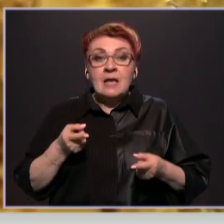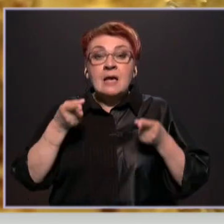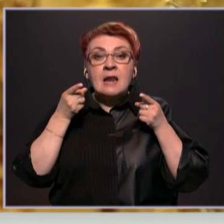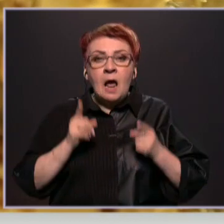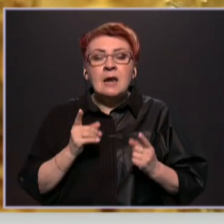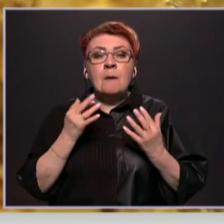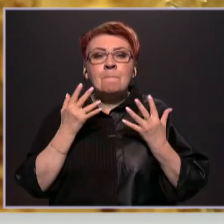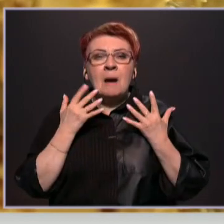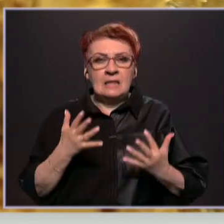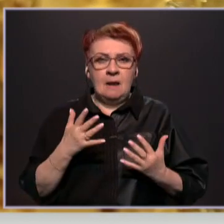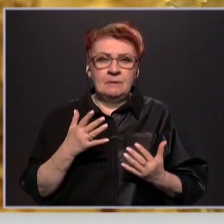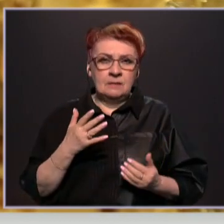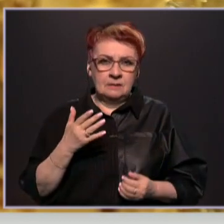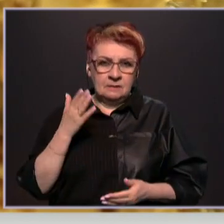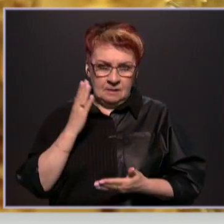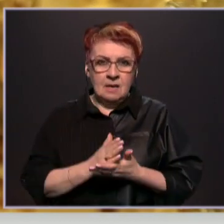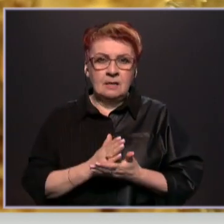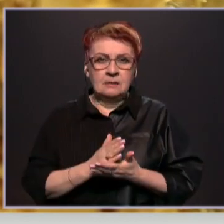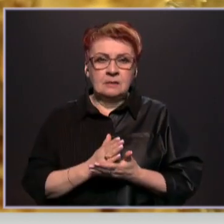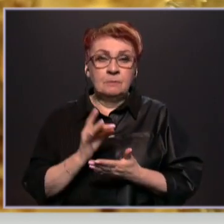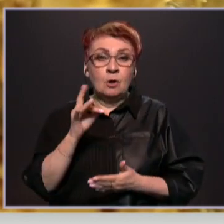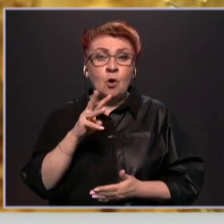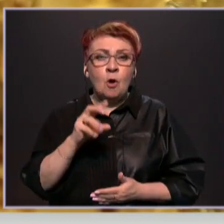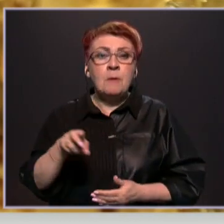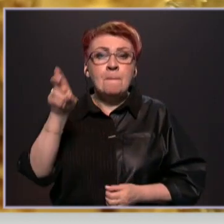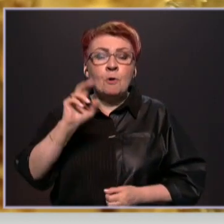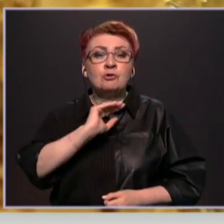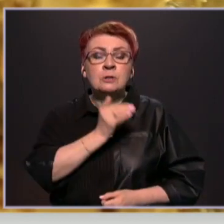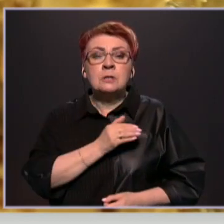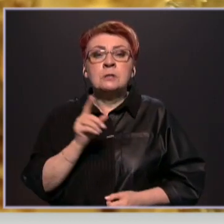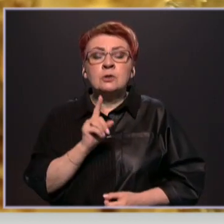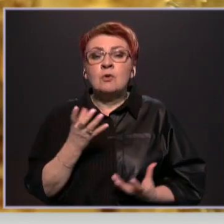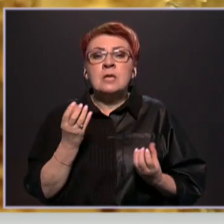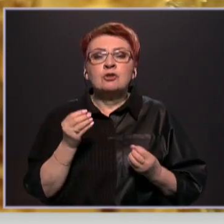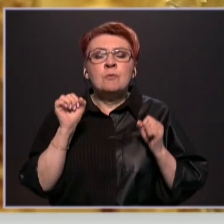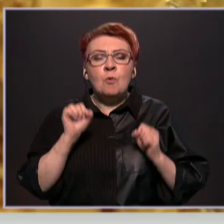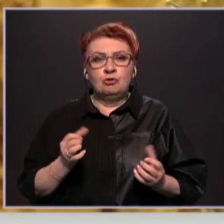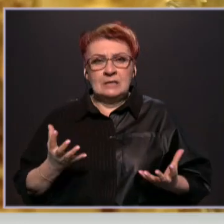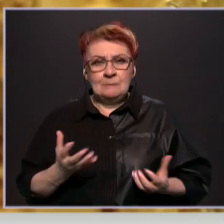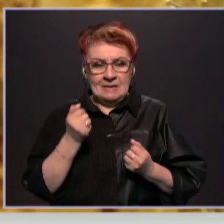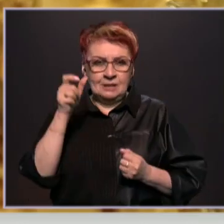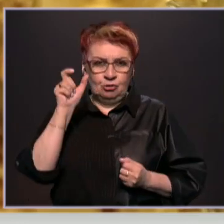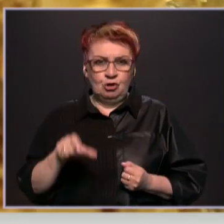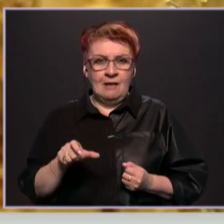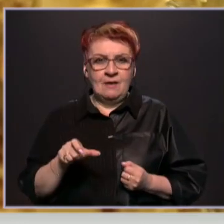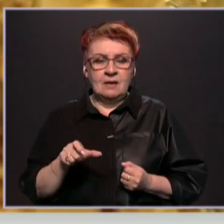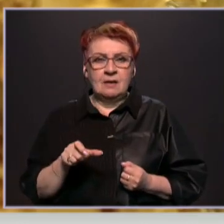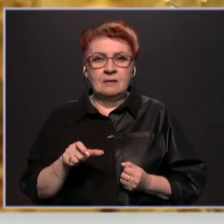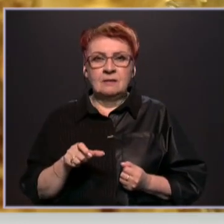есть потому что кроме Божьей силы что еще может спасти человека поднимающего навстречу